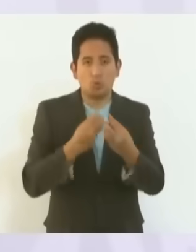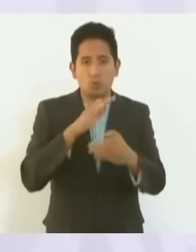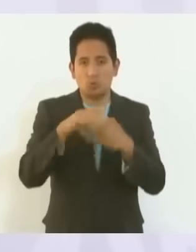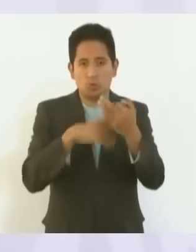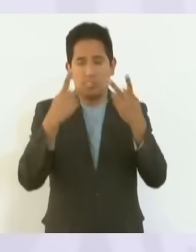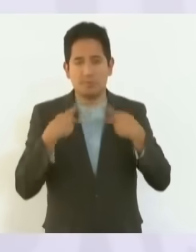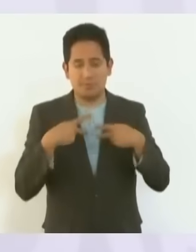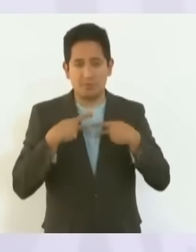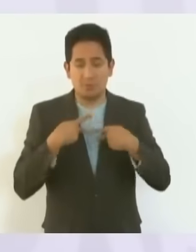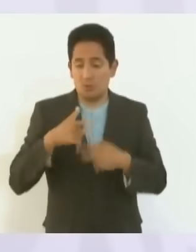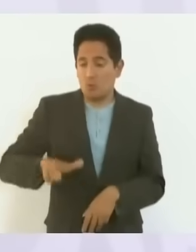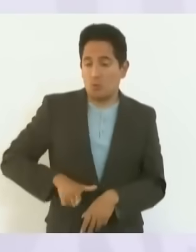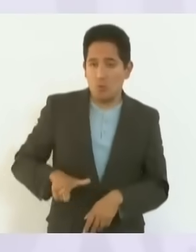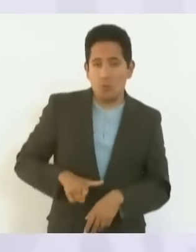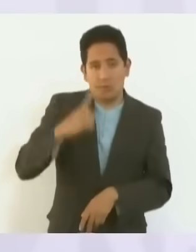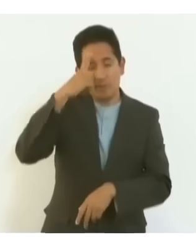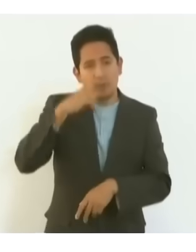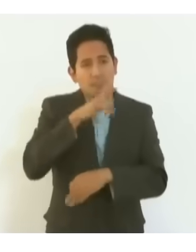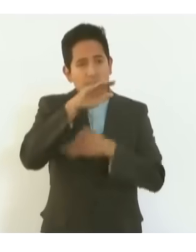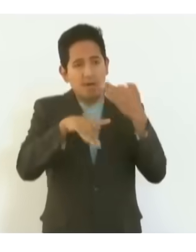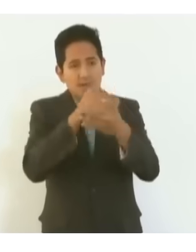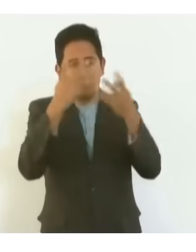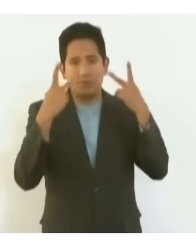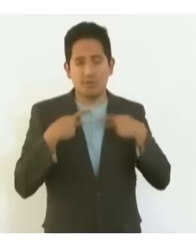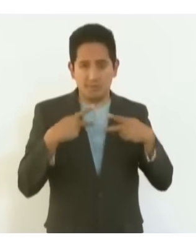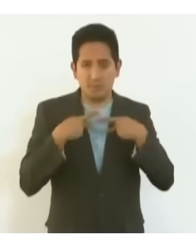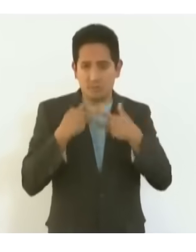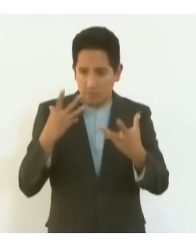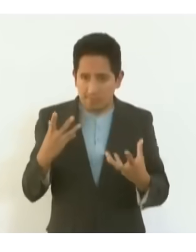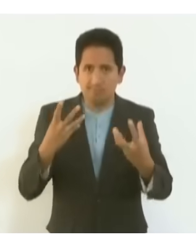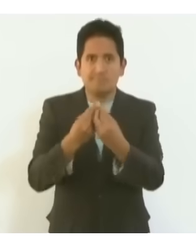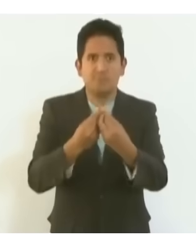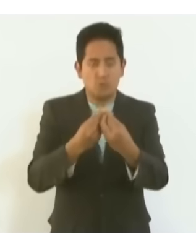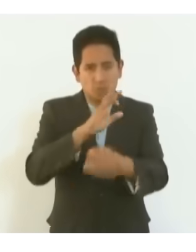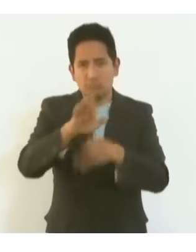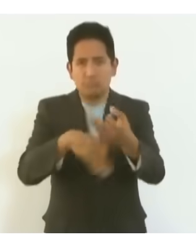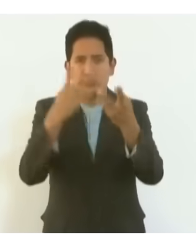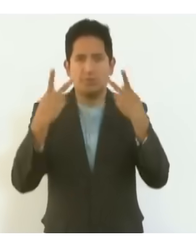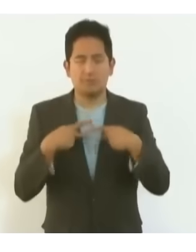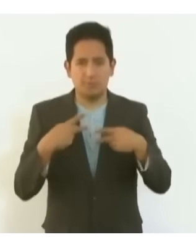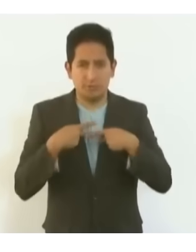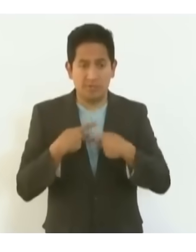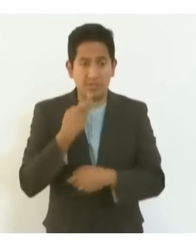por el pueblo y para el pueblo. Y esta acción no la podríamos haber hecho solos. Es una acción que